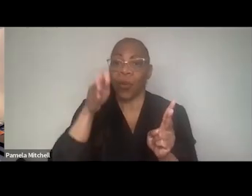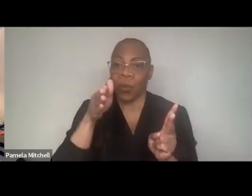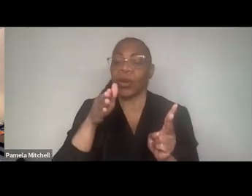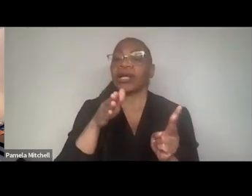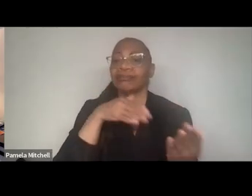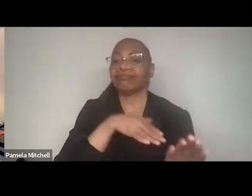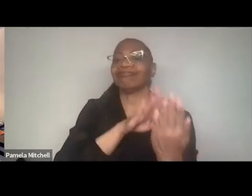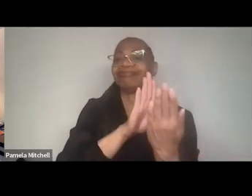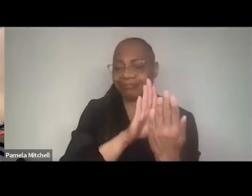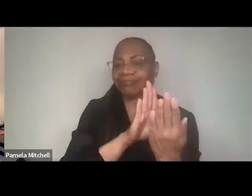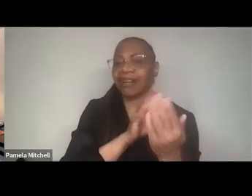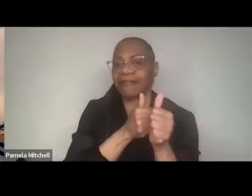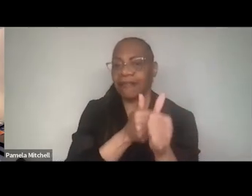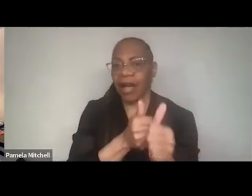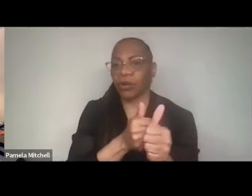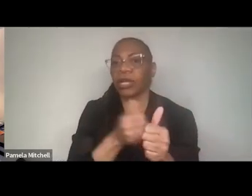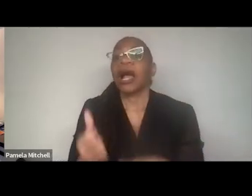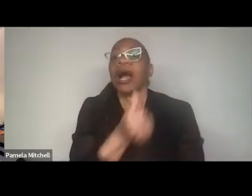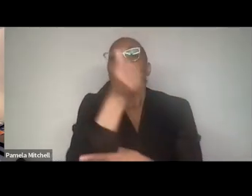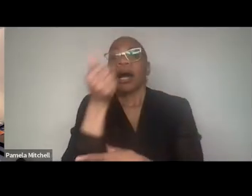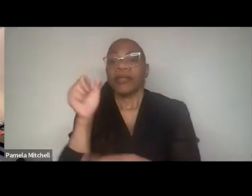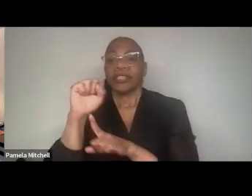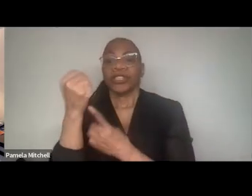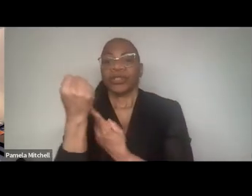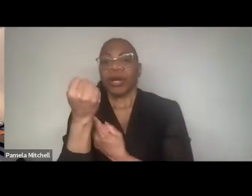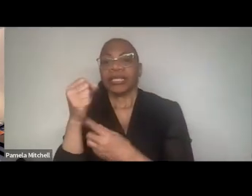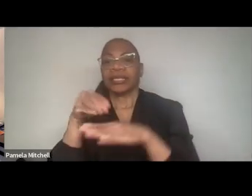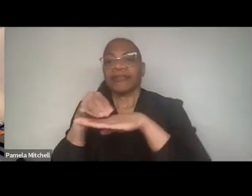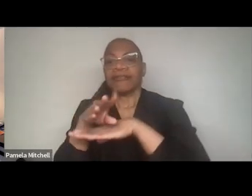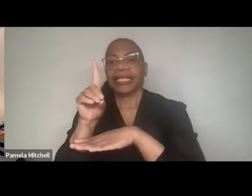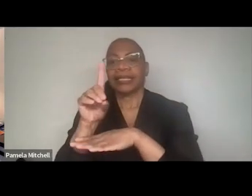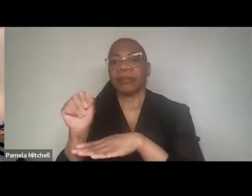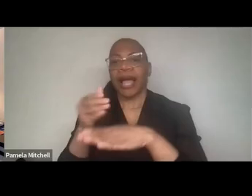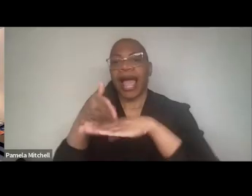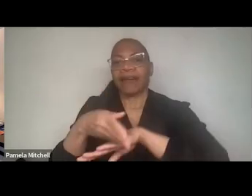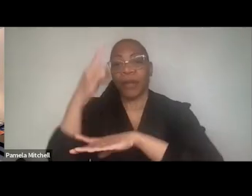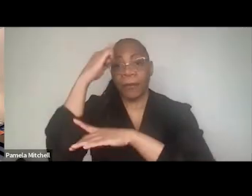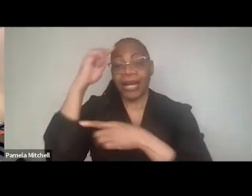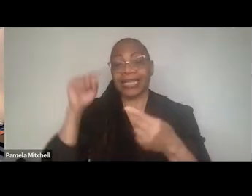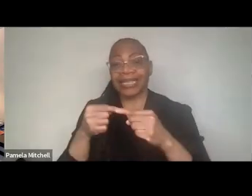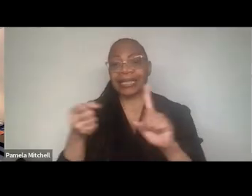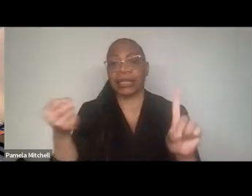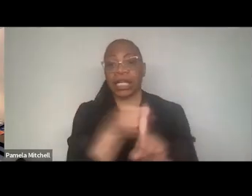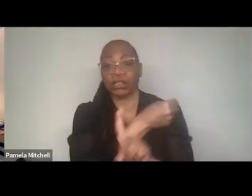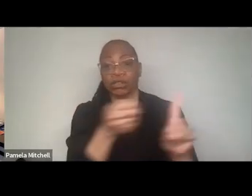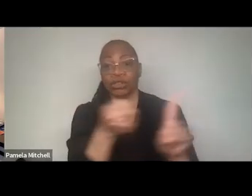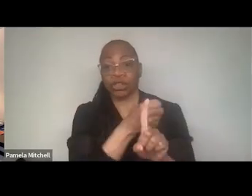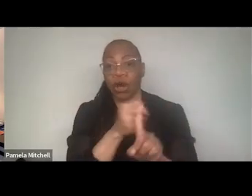Otras cosas que pueden afectar la discapacidad después de una lesión cerebral son el asalto y el abuso, lesiones en la infancia.